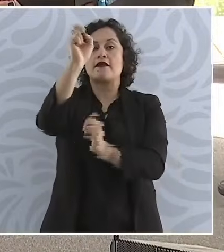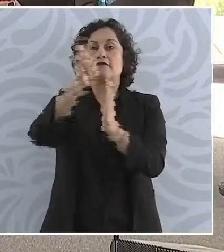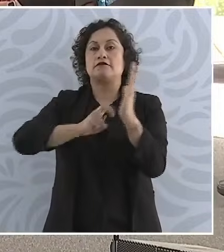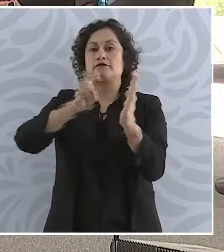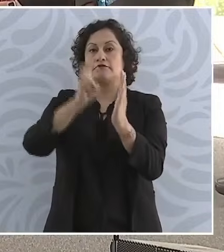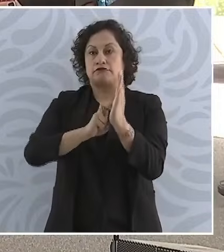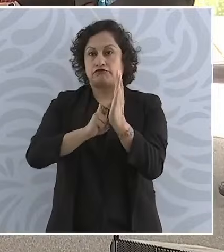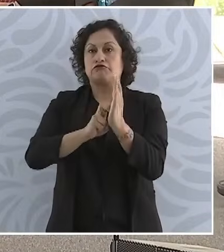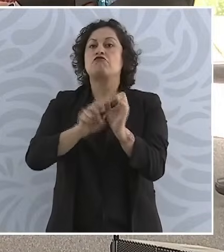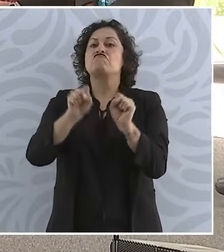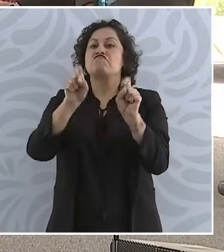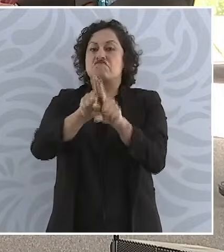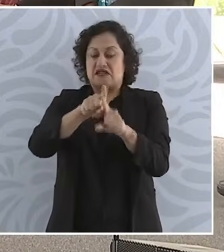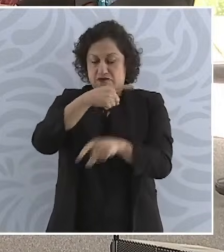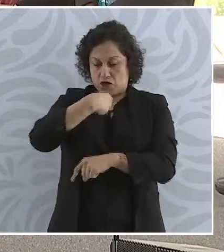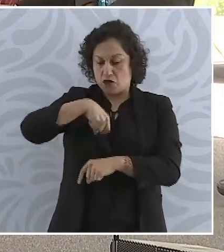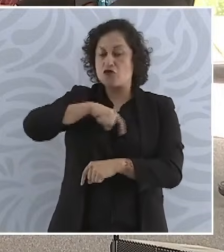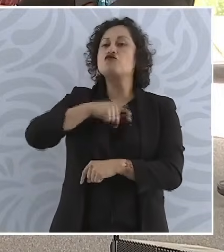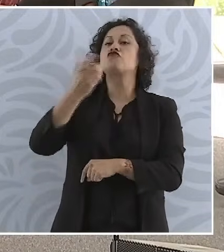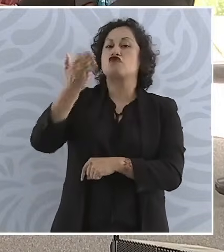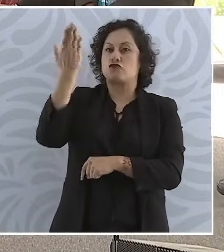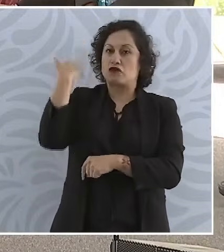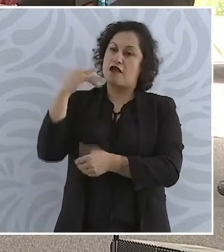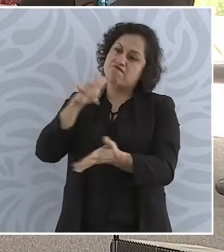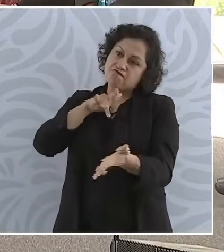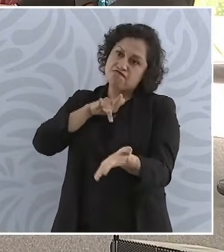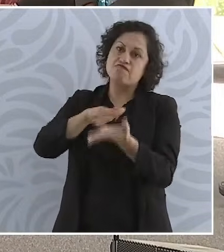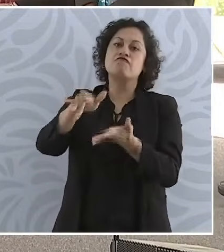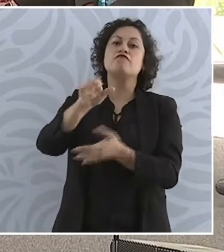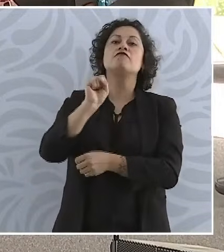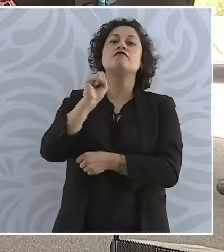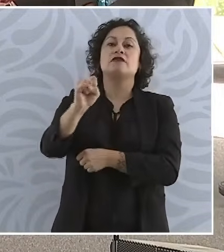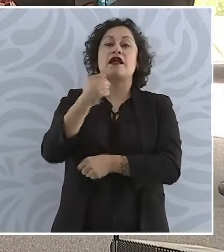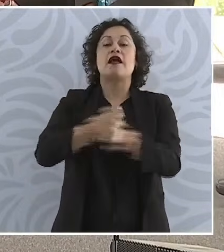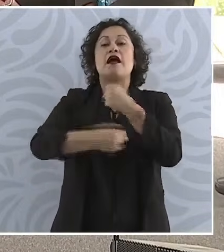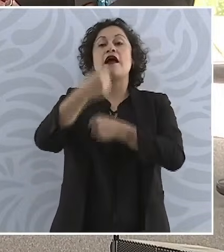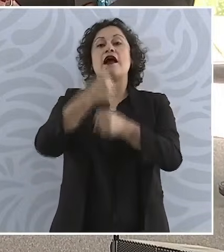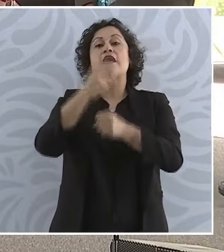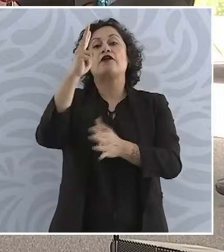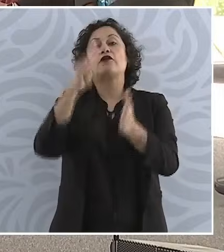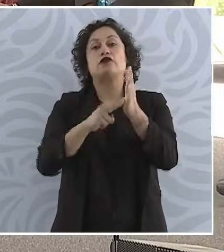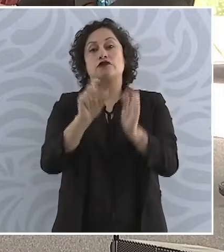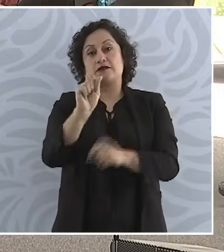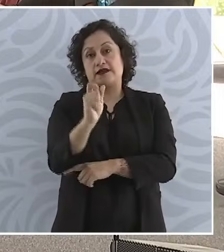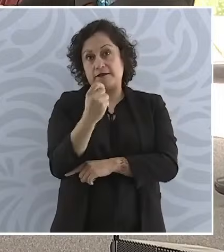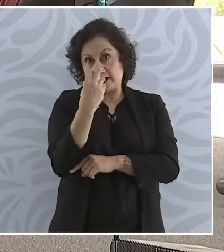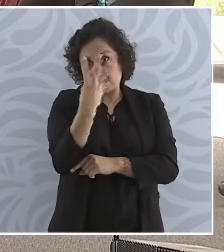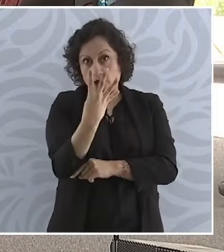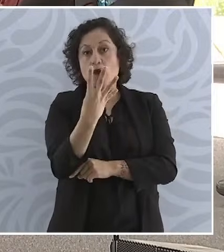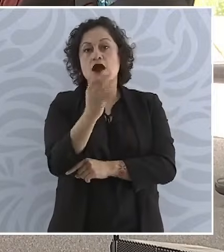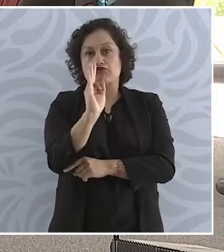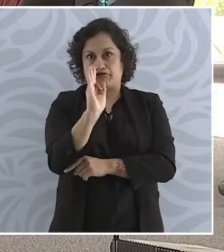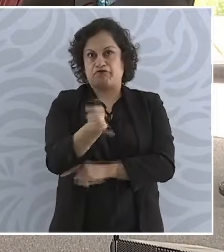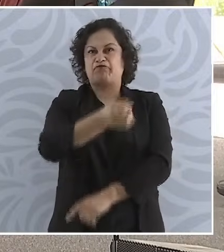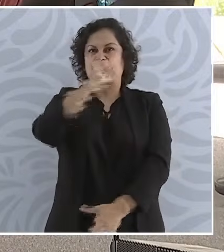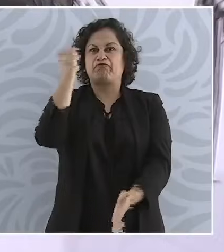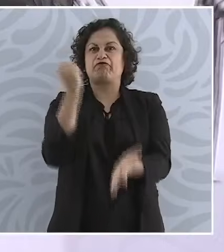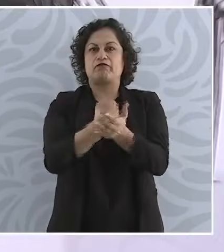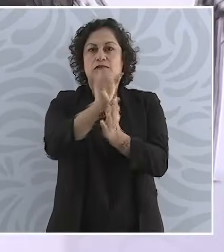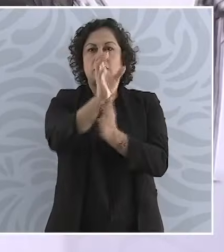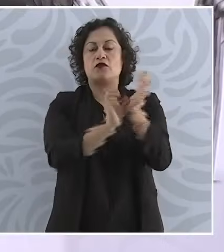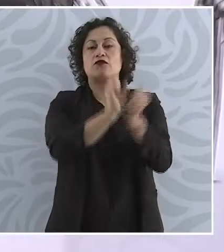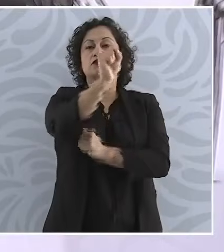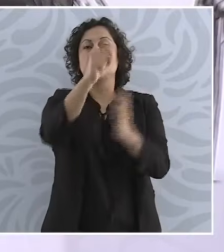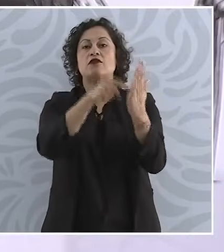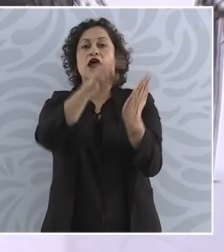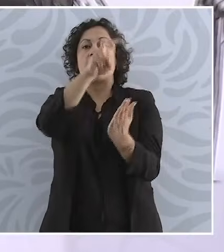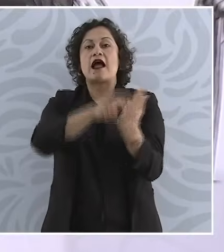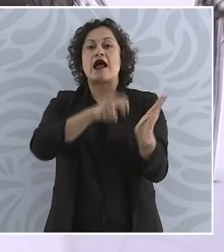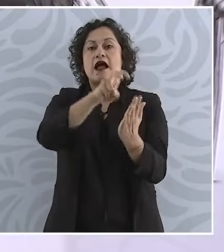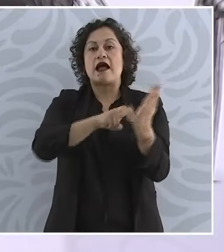fortalecimos en en 2024 se aprobó una reforma constitucional que recupera a Pemex y a Comisión